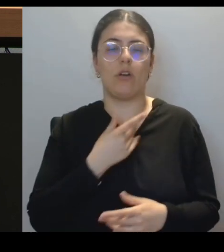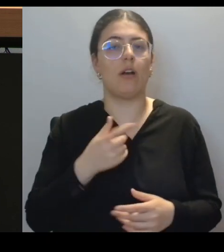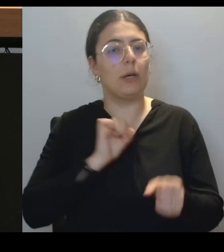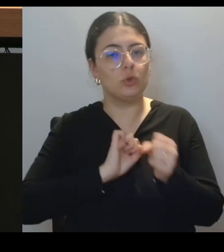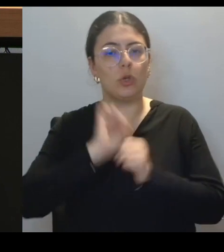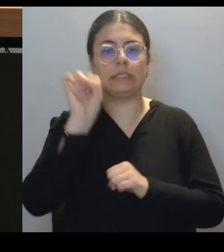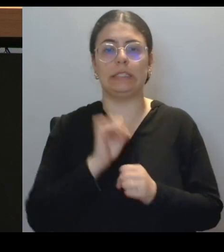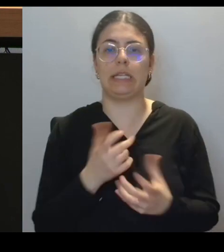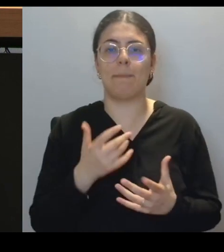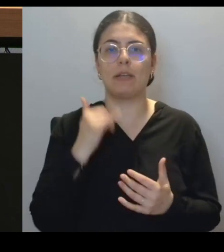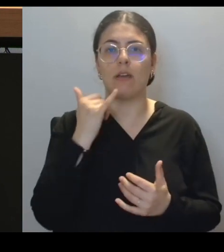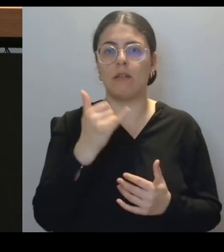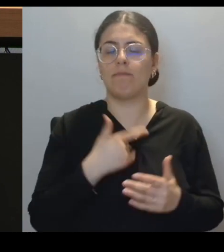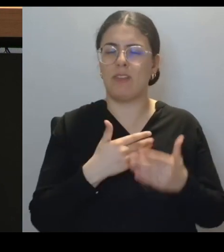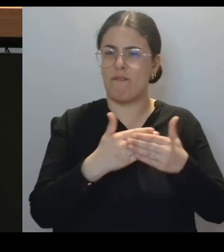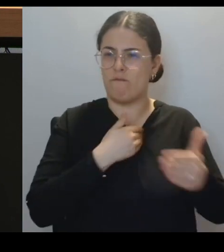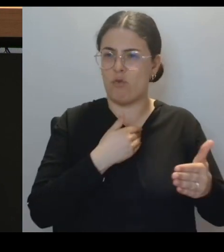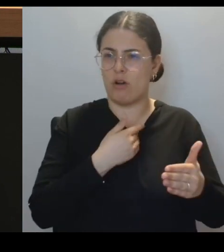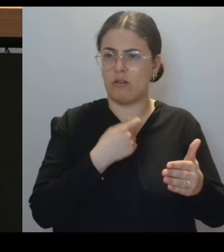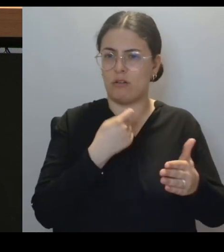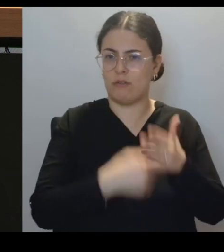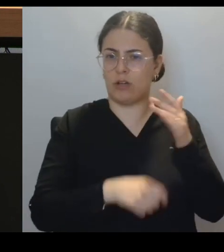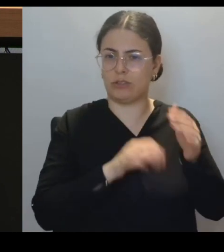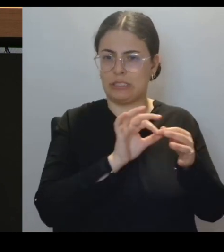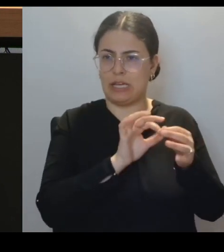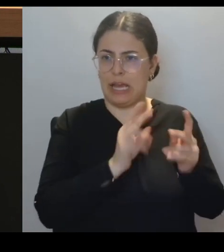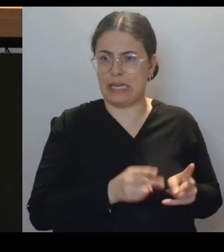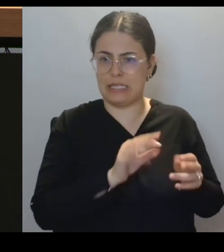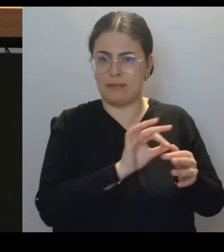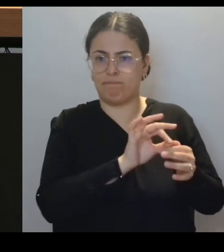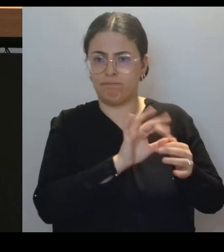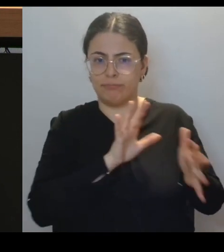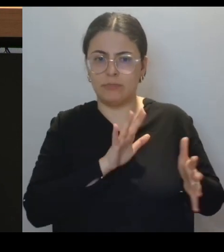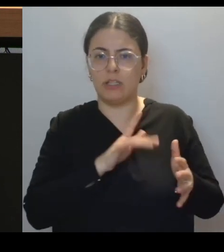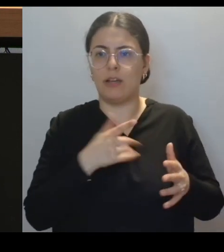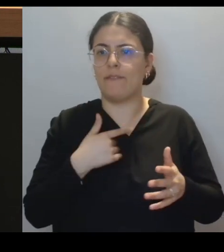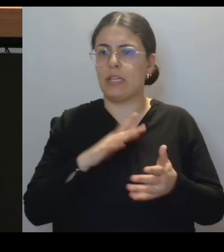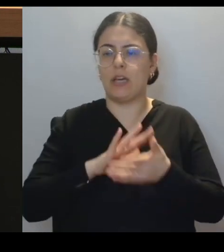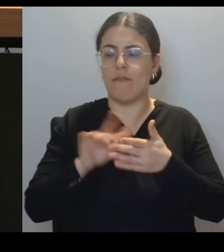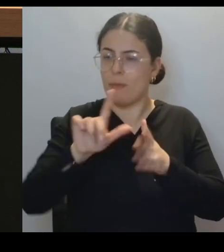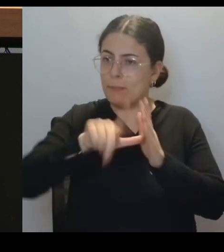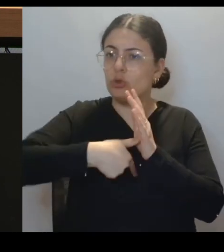sfällen die Bezirke nicht aus der Haftung nehmen. Auch sie müssen ihre Aufgaben machen und auch die Beseitigung